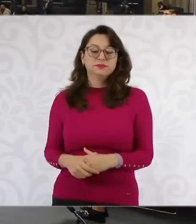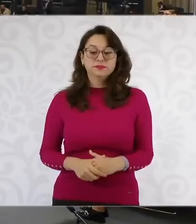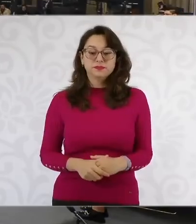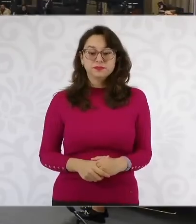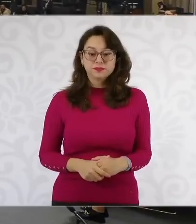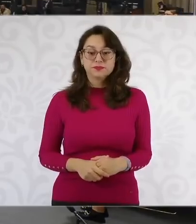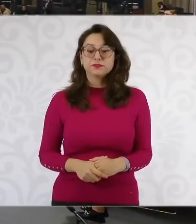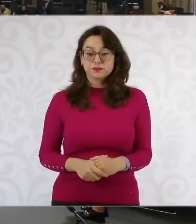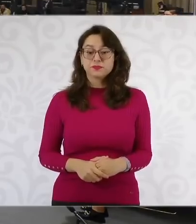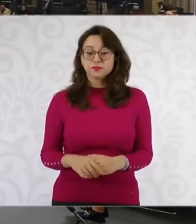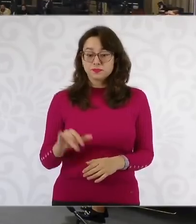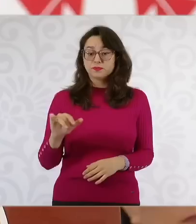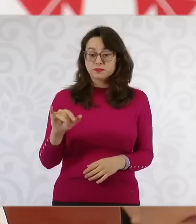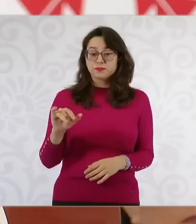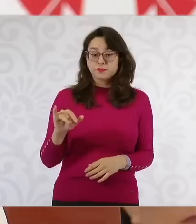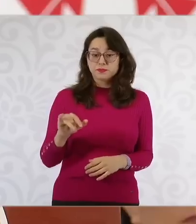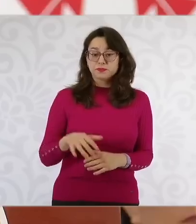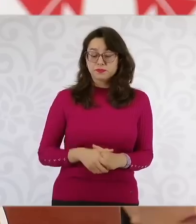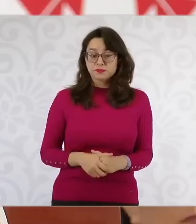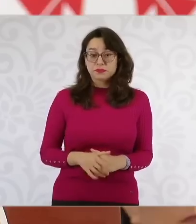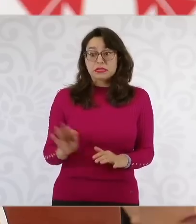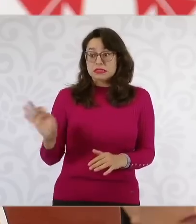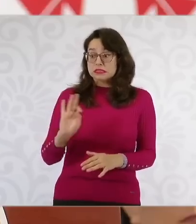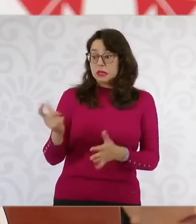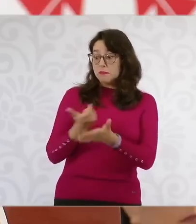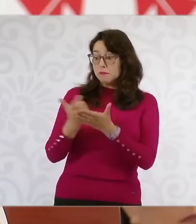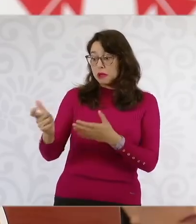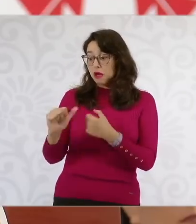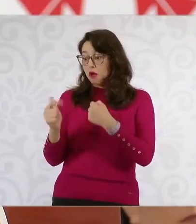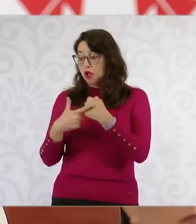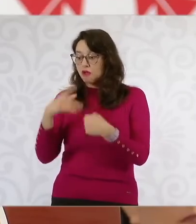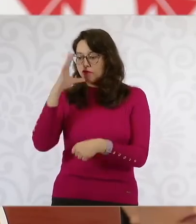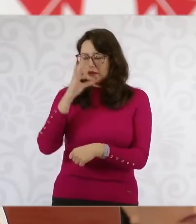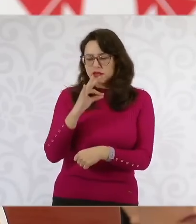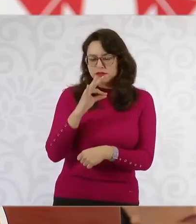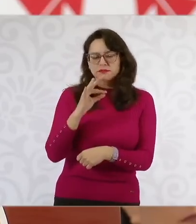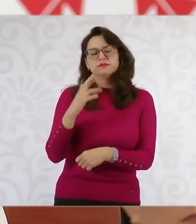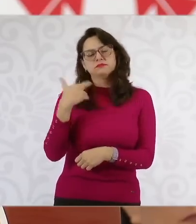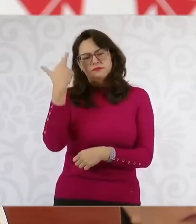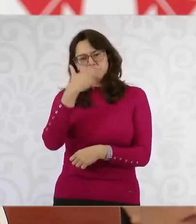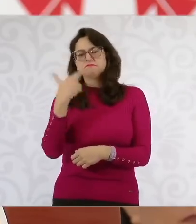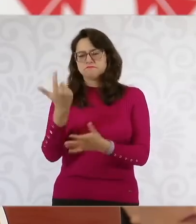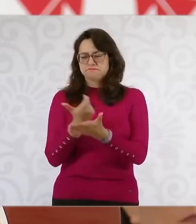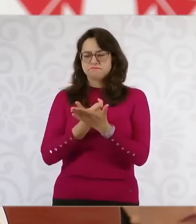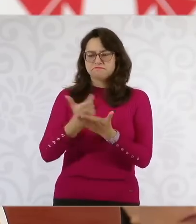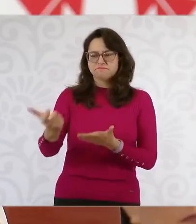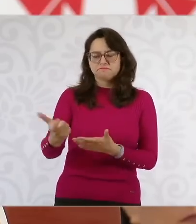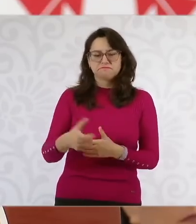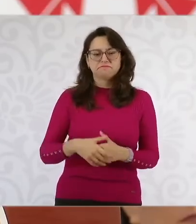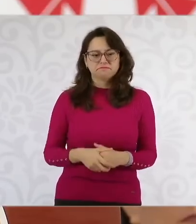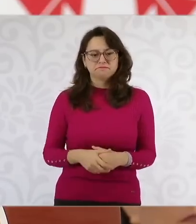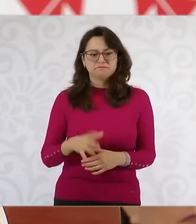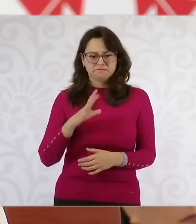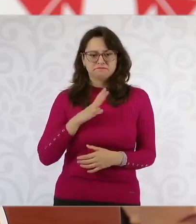se le si hay algún problema de algún retraso en un pago Se va a corregir no hay problema hay recursos